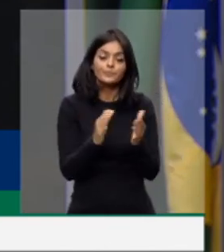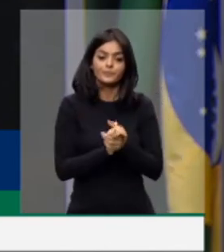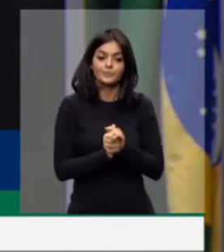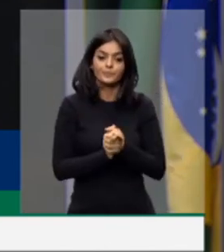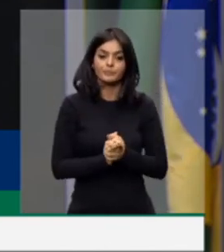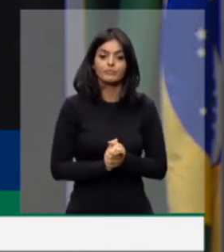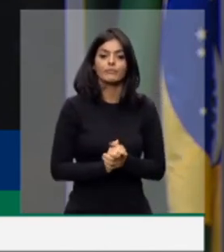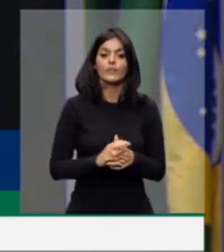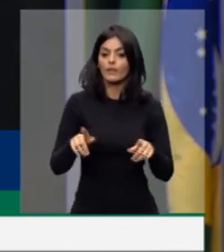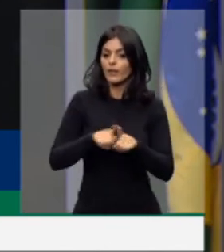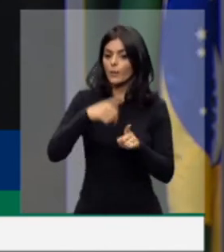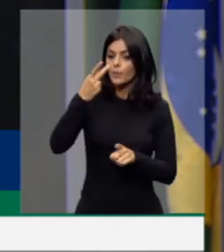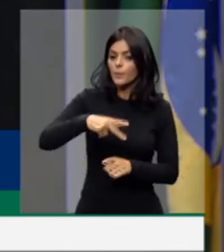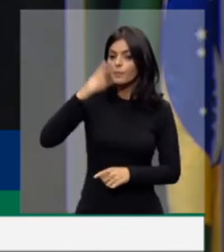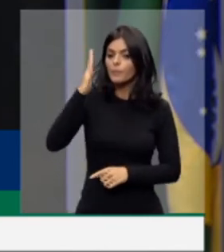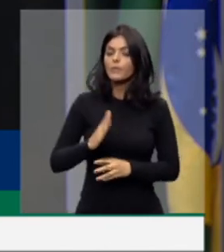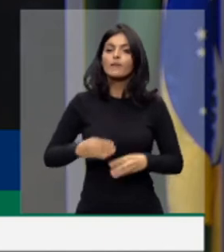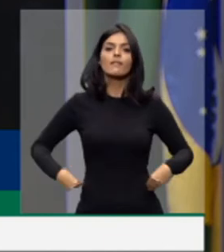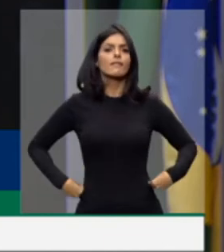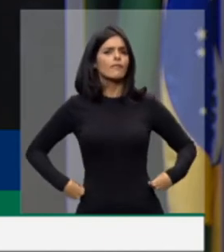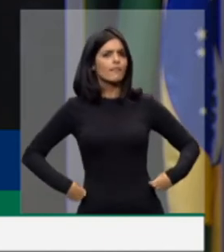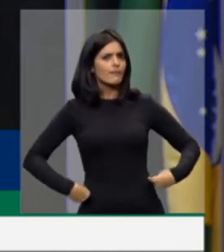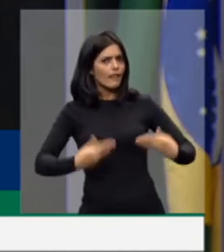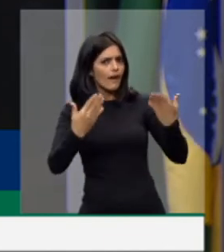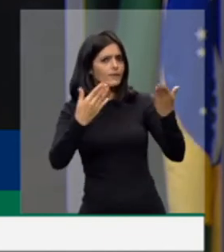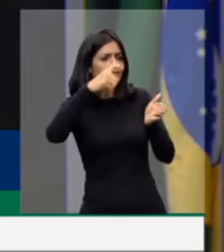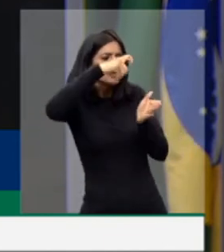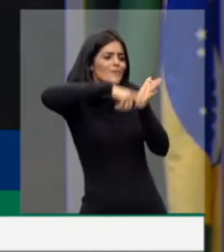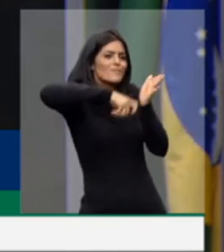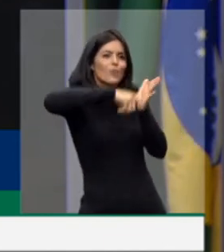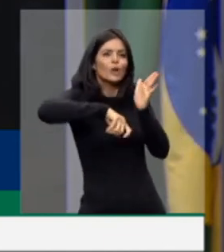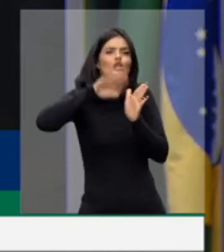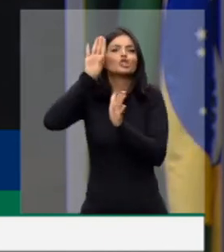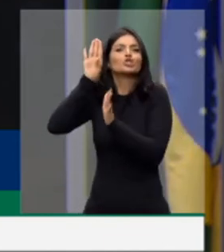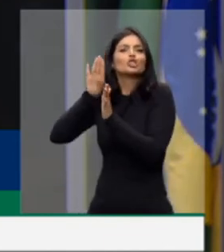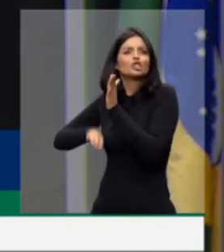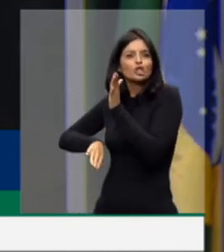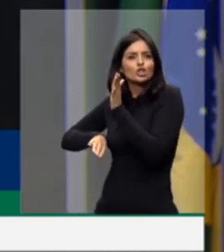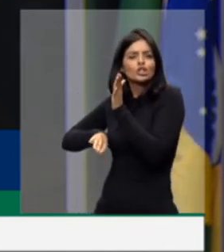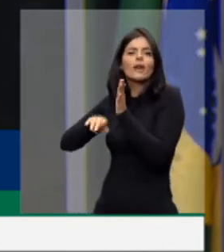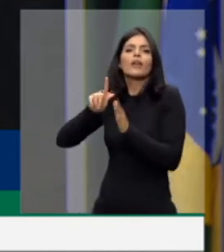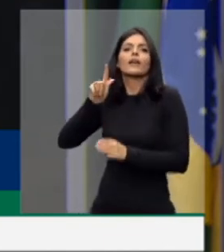ARGUMENTO COM RELAÇÃO A POSSIBILIDADE DO SUBSIDO, SE DÁ NA ARITMÉTICA NA MATEMÁTICA EQUIVOCADA,